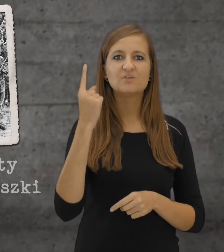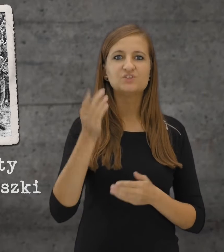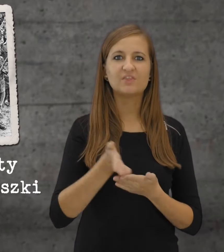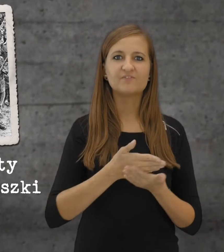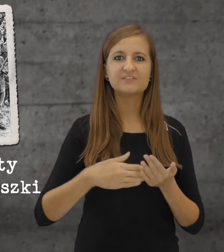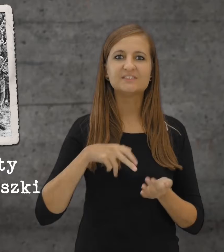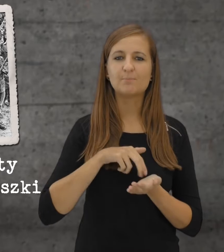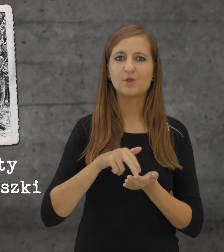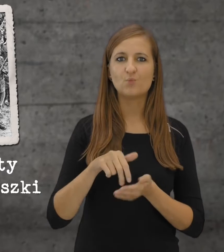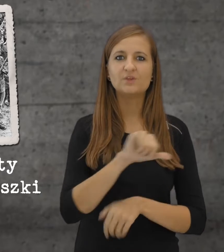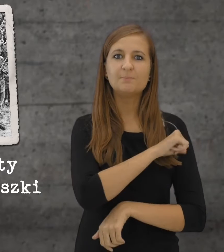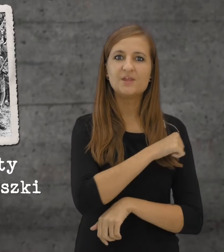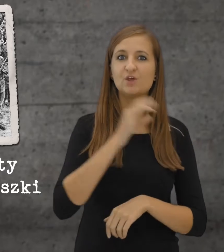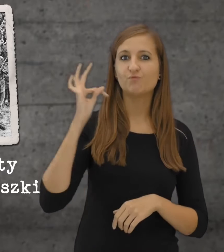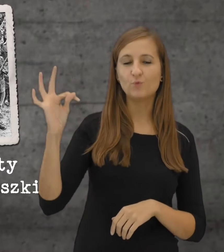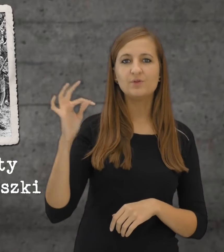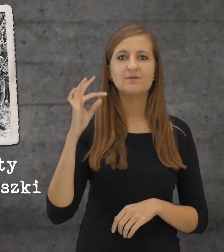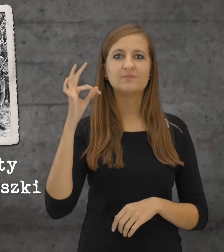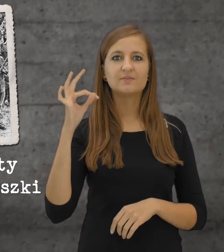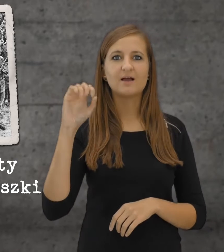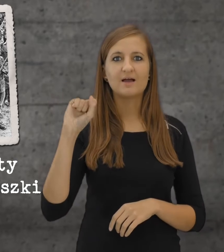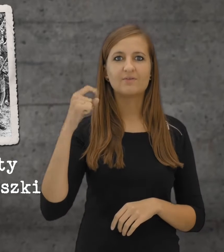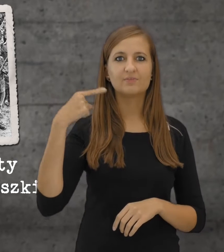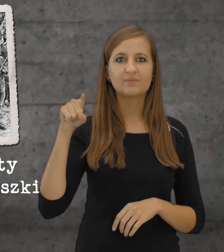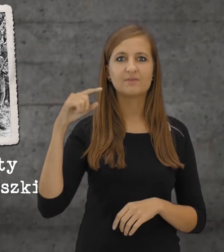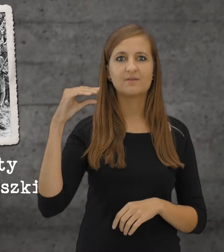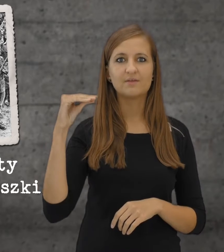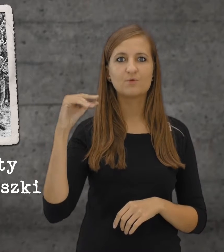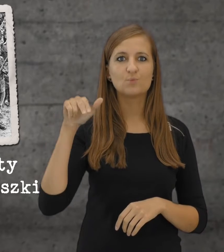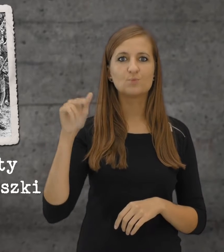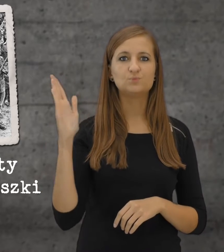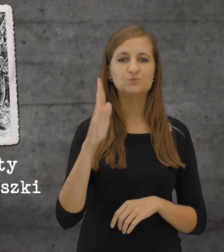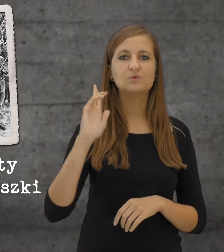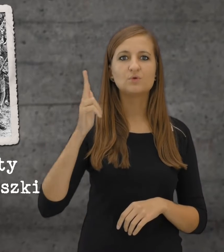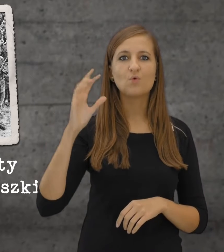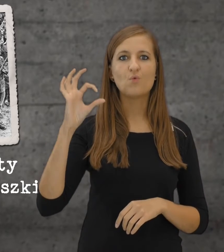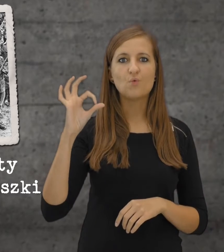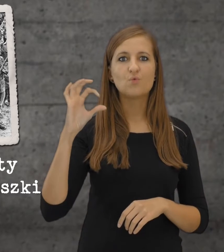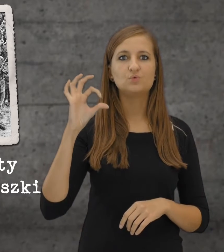I Dywizja Piechoty imienia Tadeusza Kościuszki.